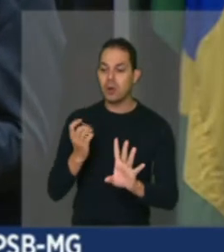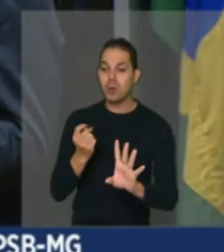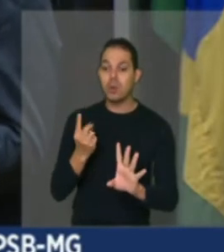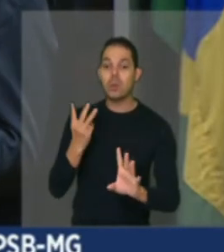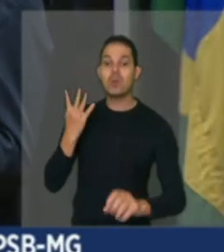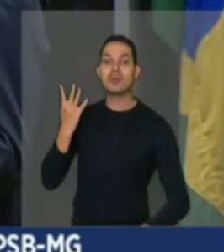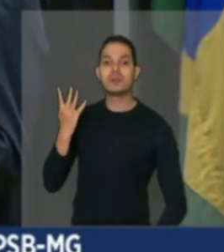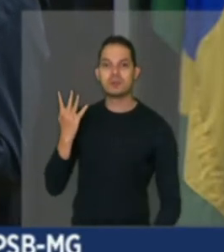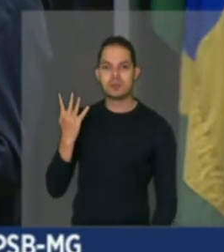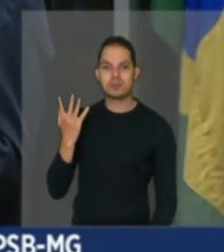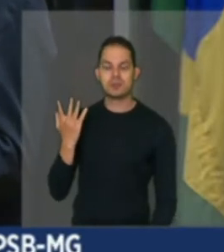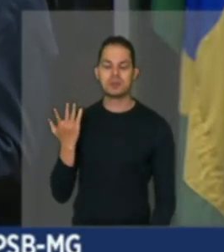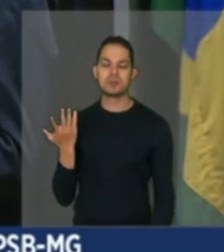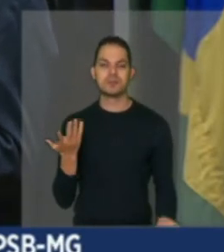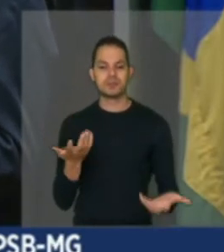FILA? E EU QUERIA PEDIR AO GOVERNO PARA NÓS FAZER UMA